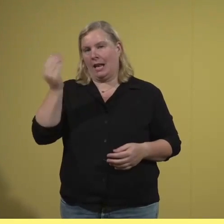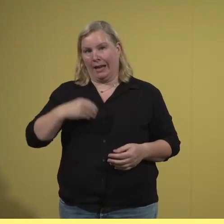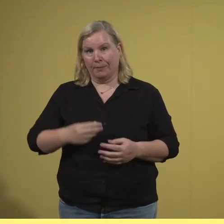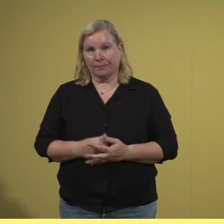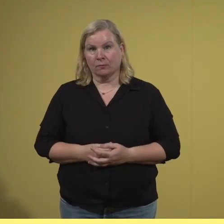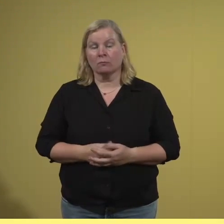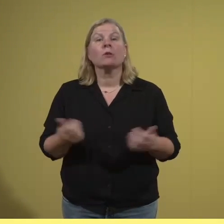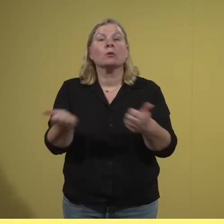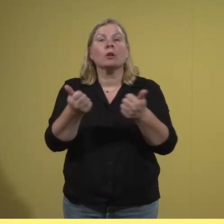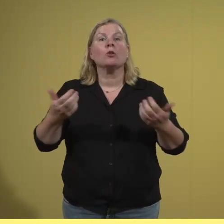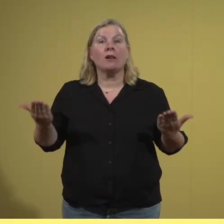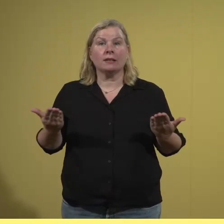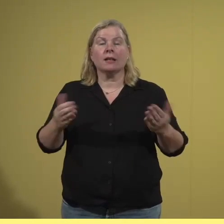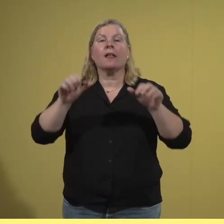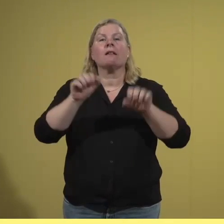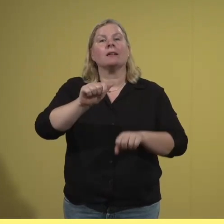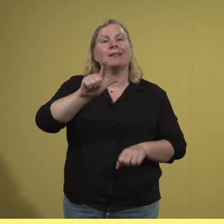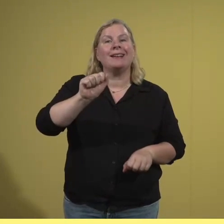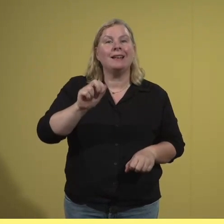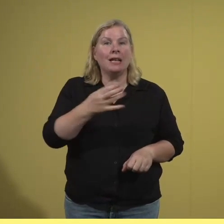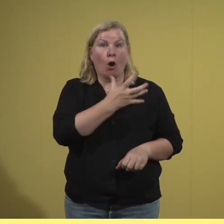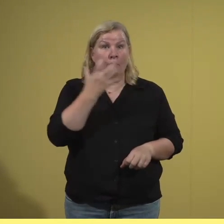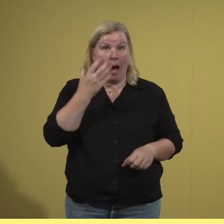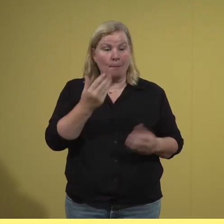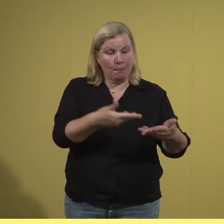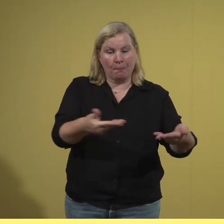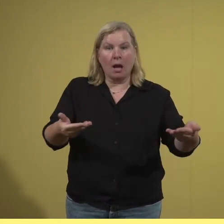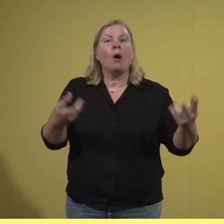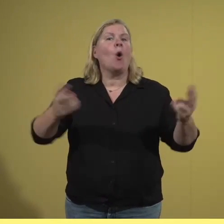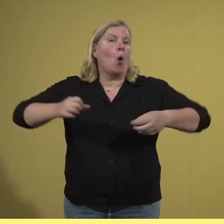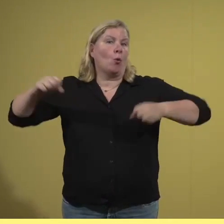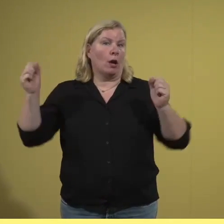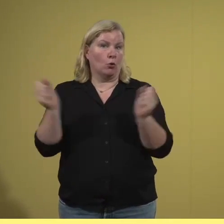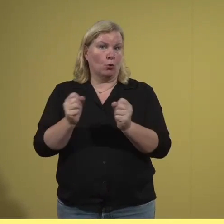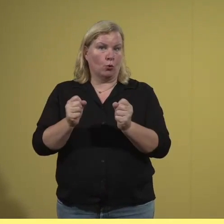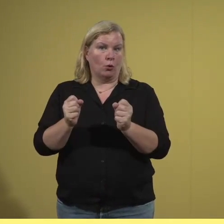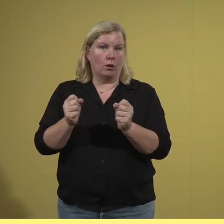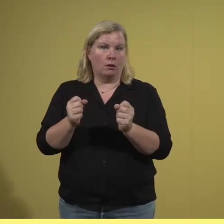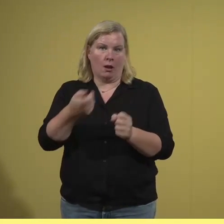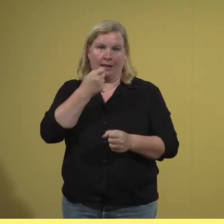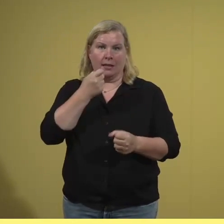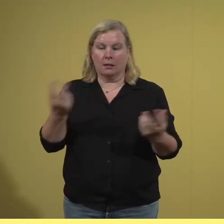Und das Tolle ist: Du kannst den lauwarm servieren und du kannst ihn aber auch abgekühlt durchziehen lassen.